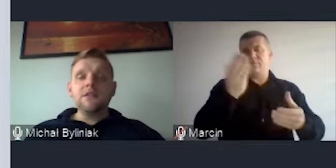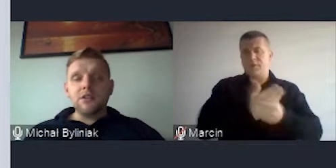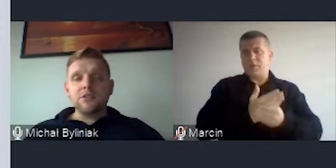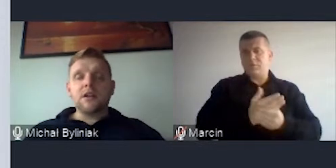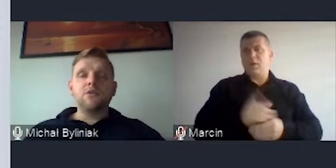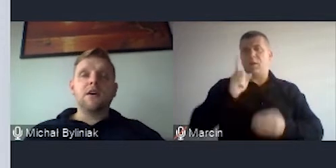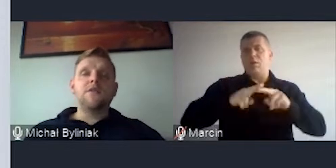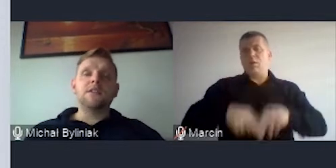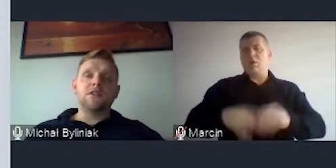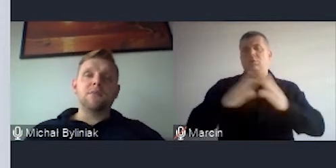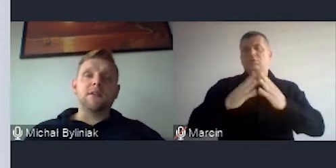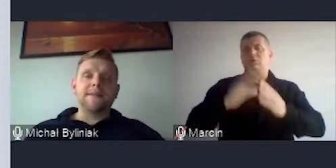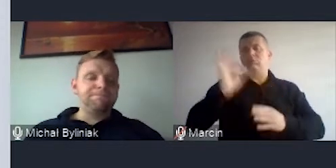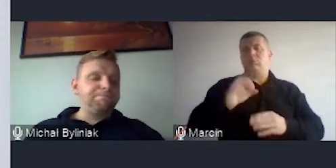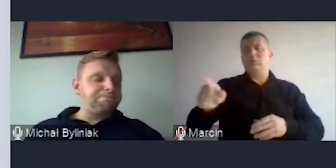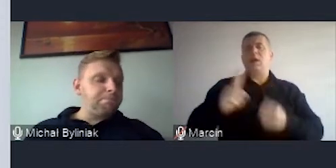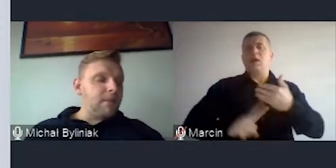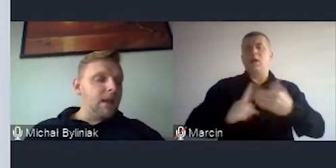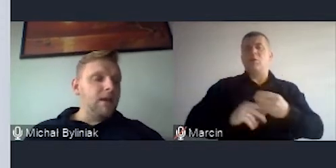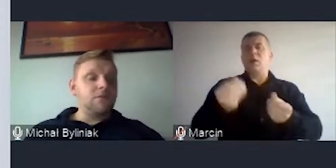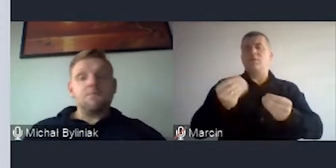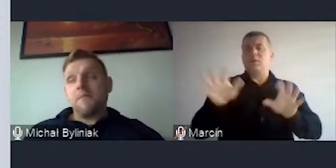a 10% na rachunek kwot zatrzymanych.